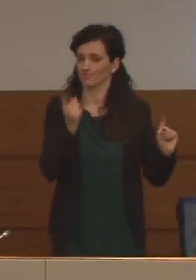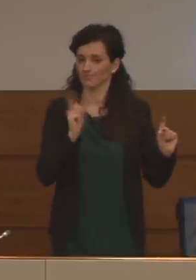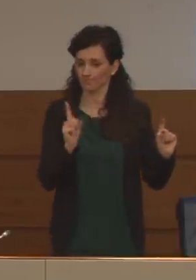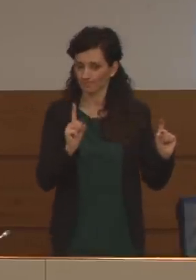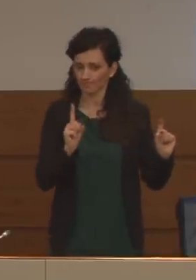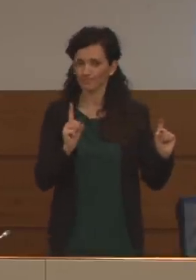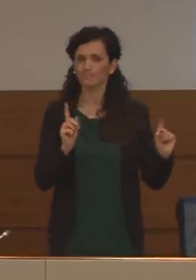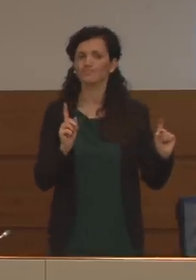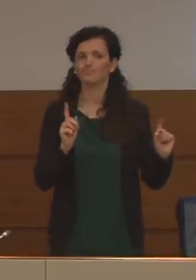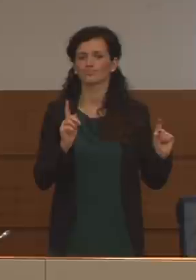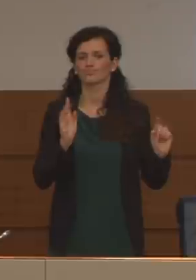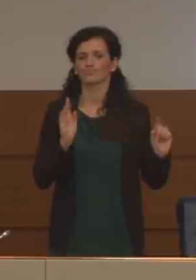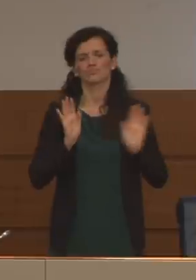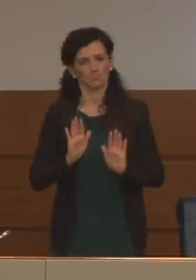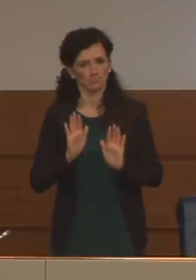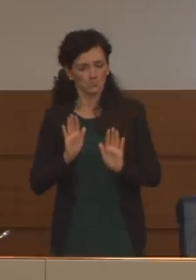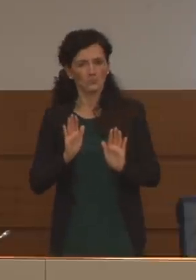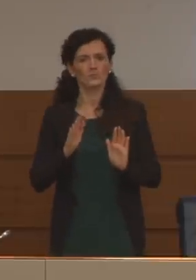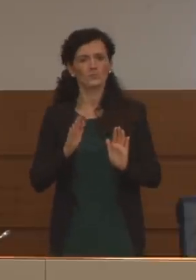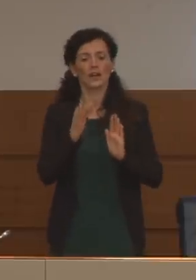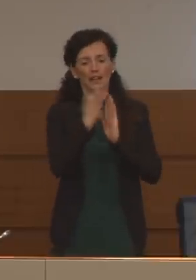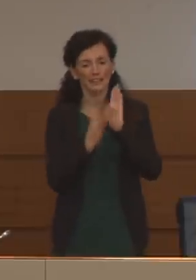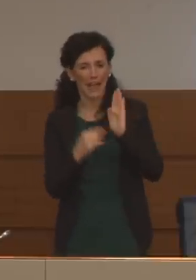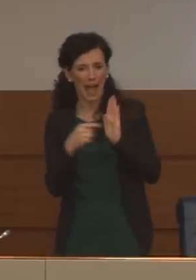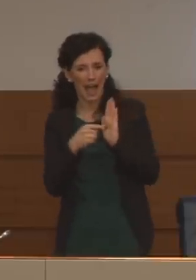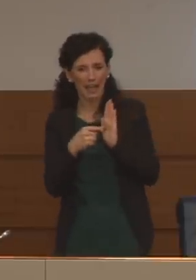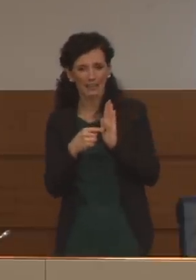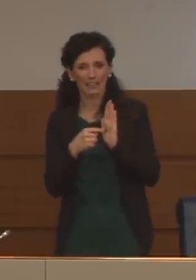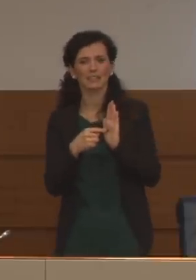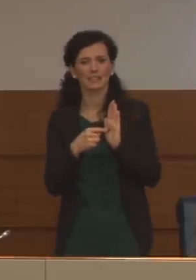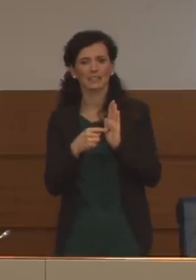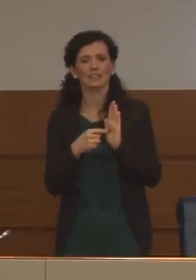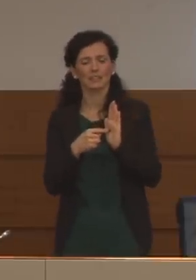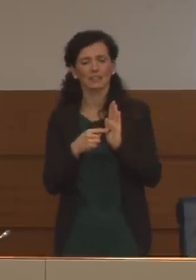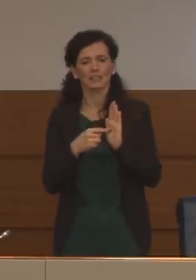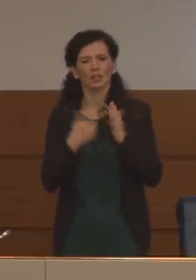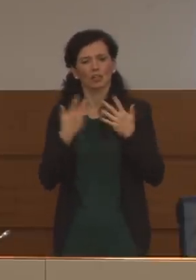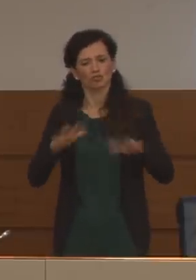tipo di dati, è un dato che stiamo monitorando, fare considerazioni rischia